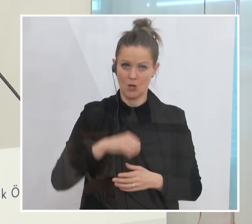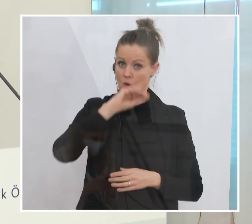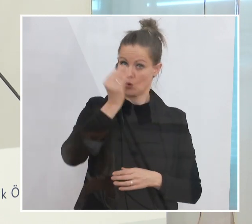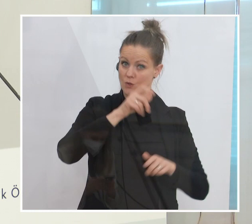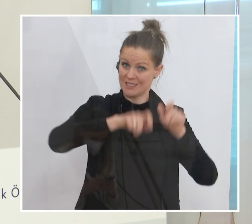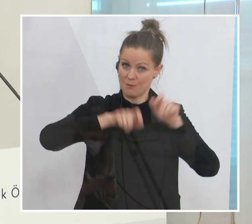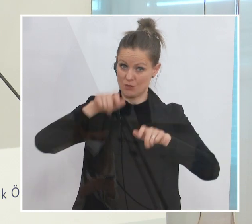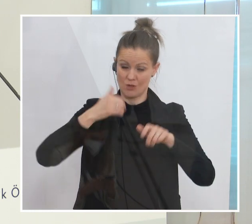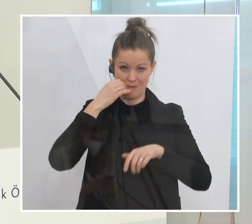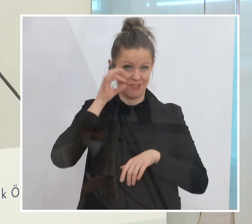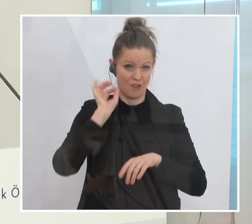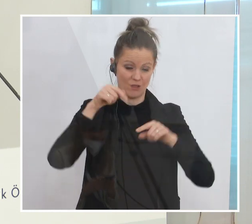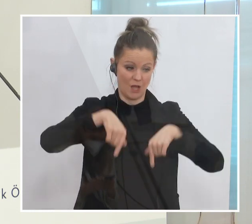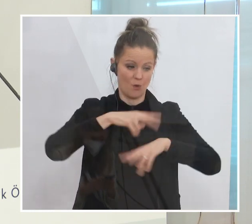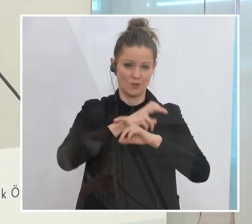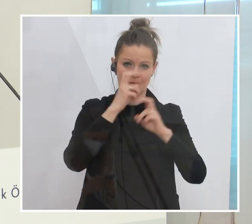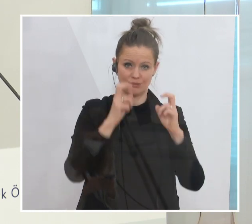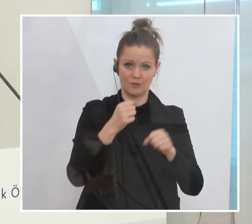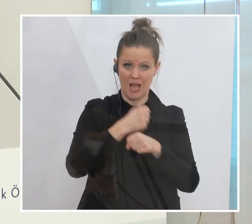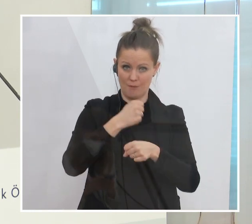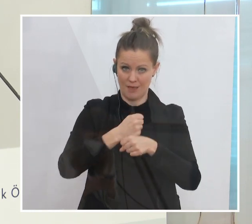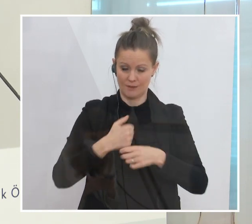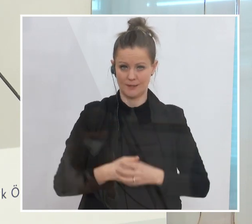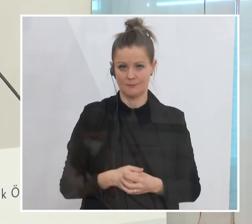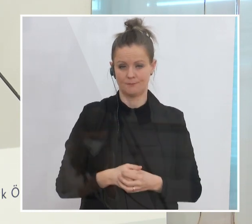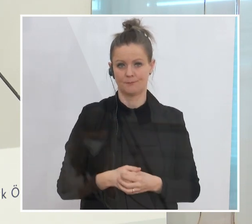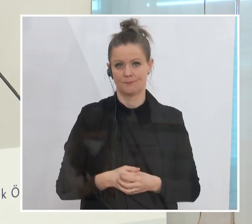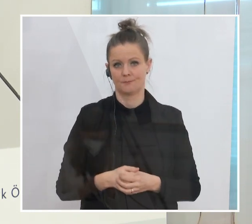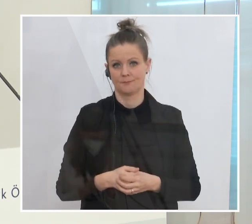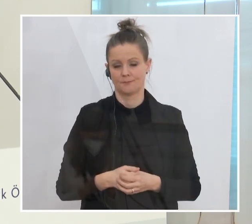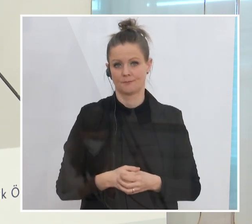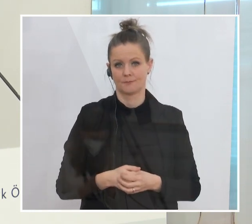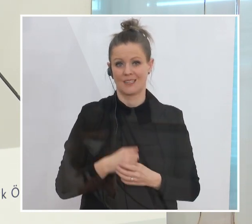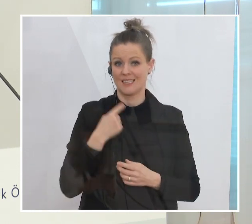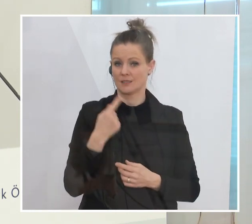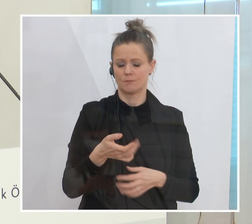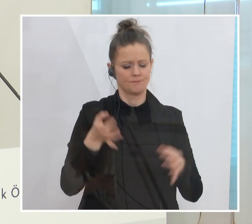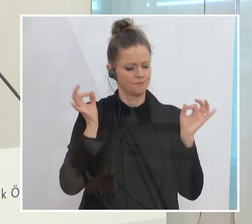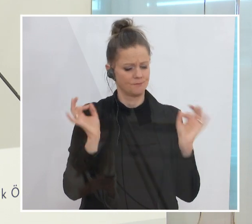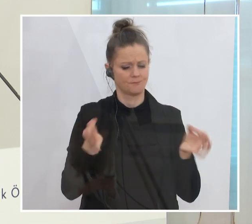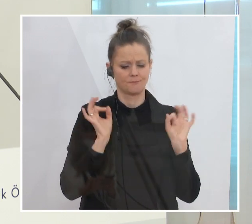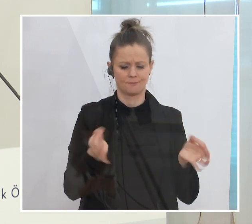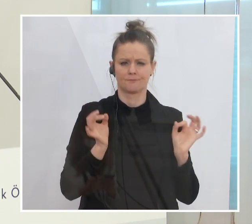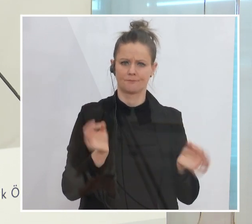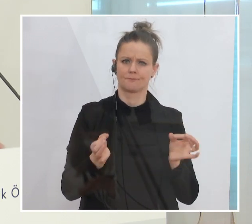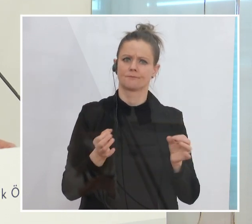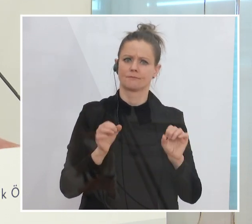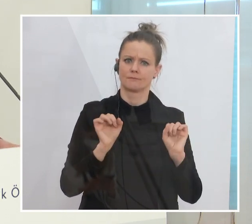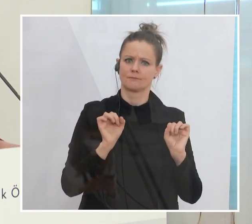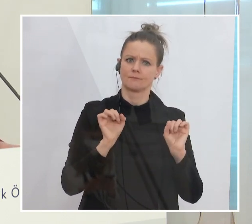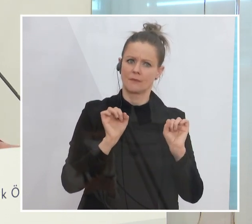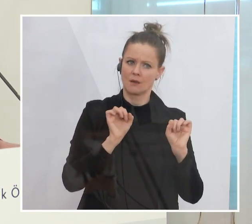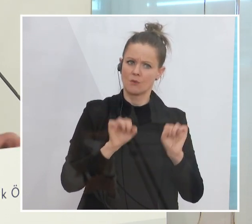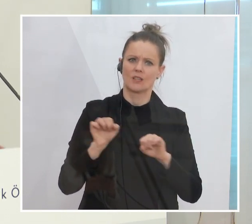die in Österreich leben und arbeiten haben enormes Potential das auch noch stärker zur Entfaltung